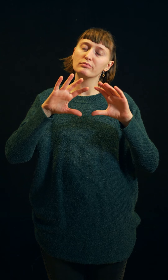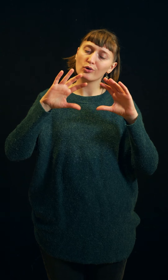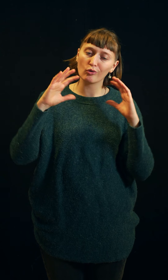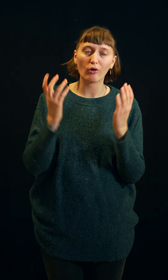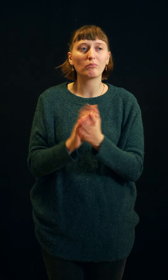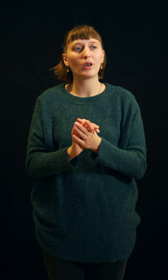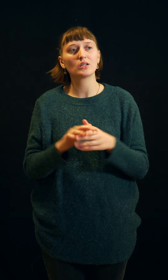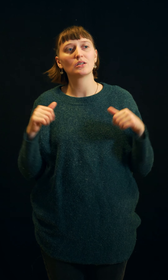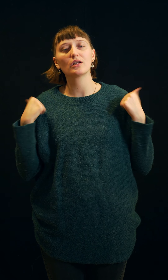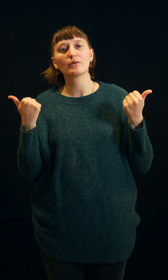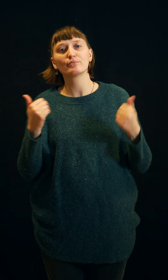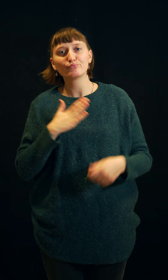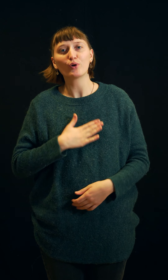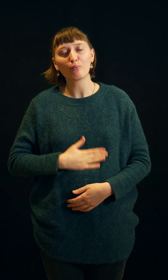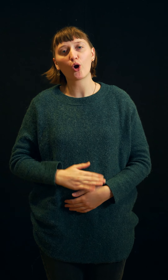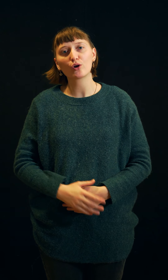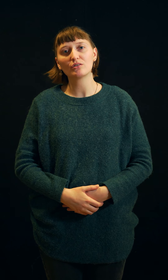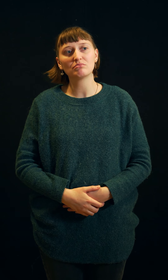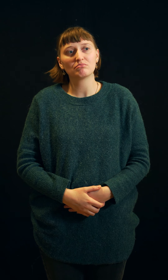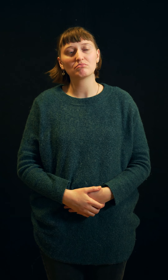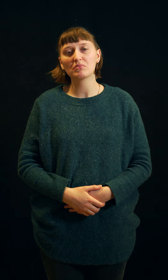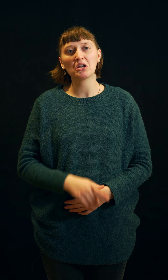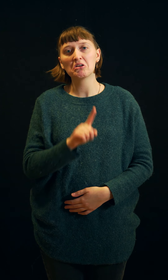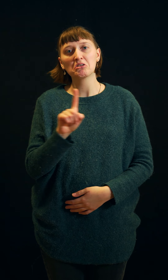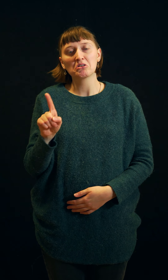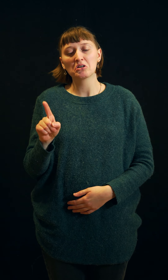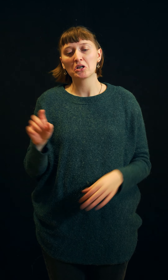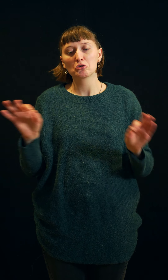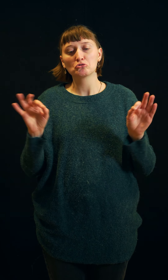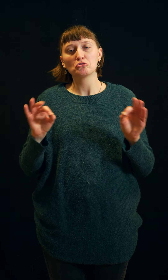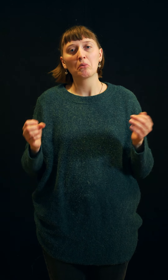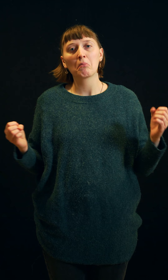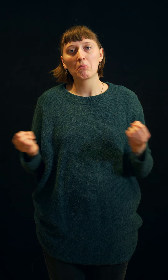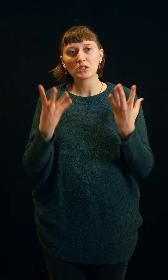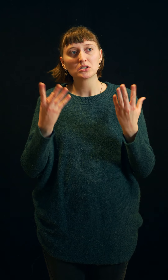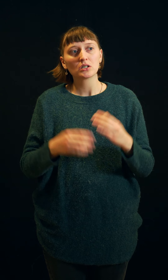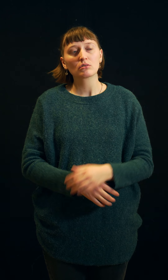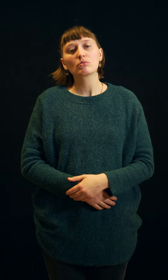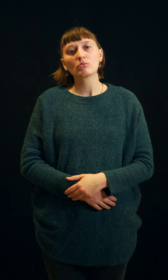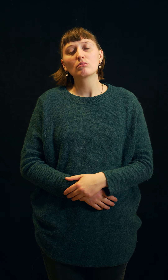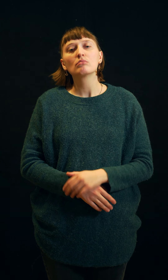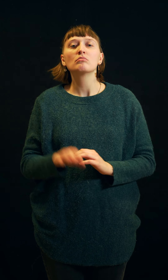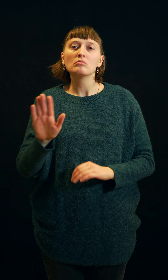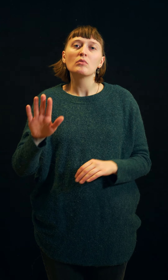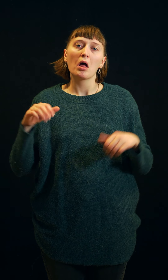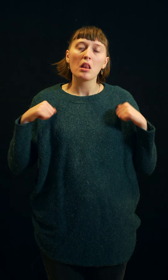Ein Leben lang in Watte gepackt, kaum was Schlimmes passiert.